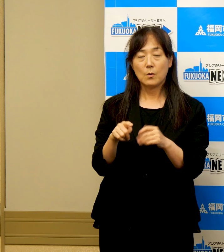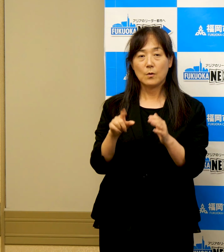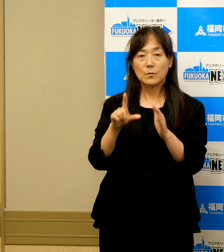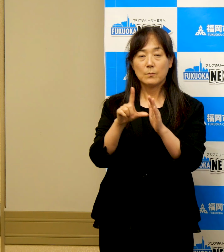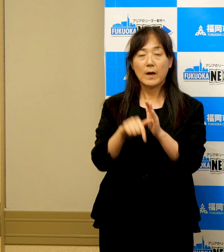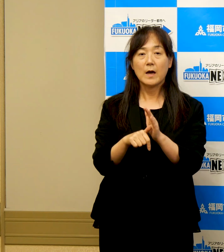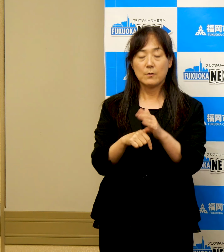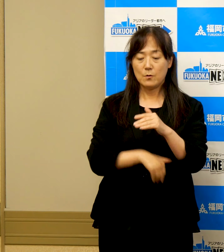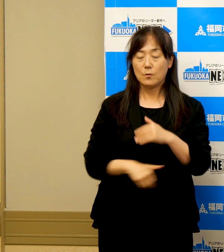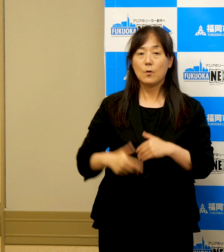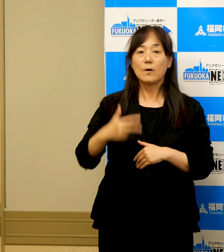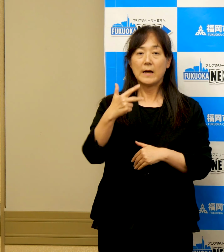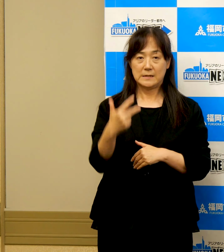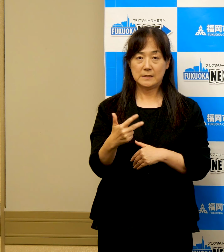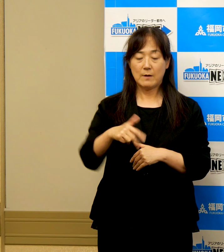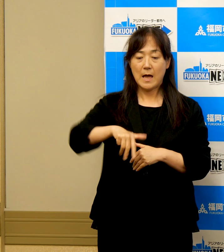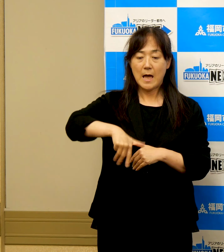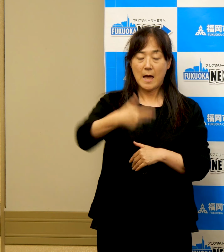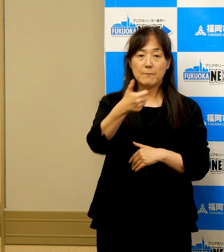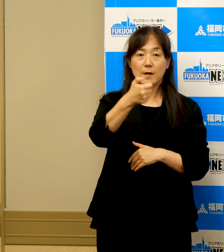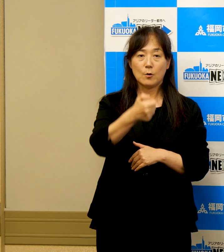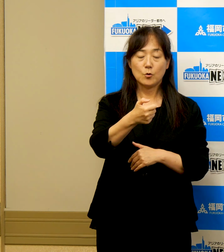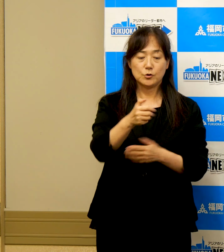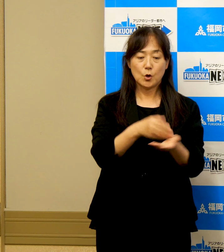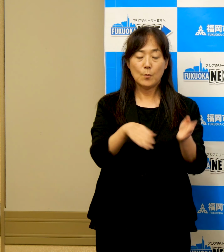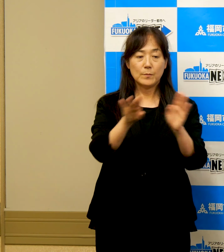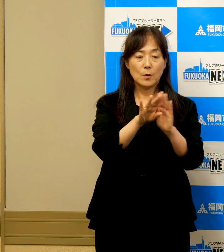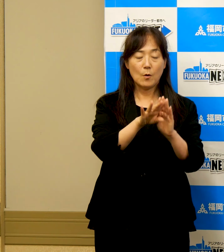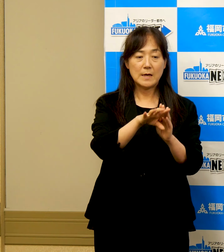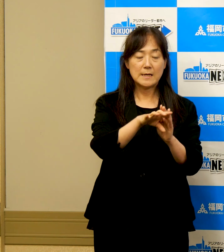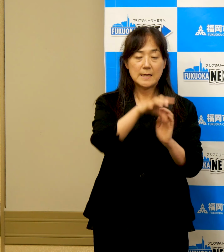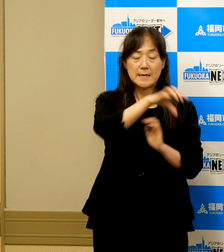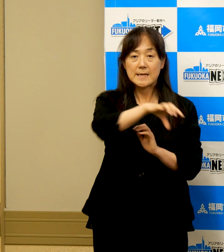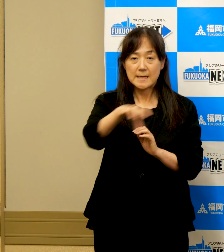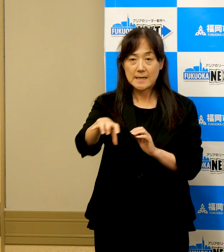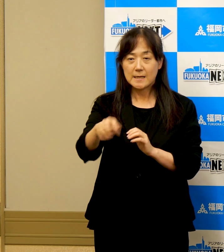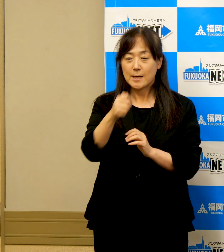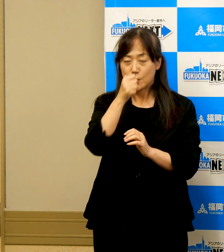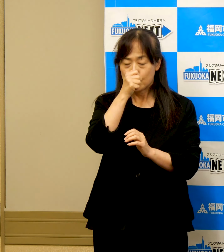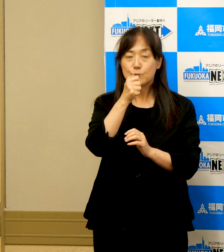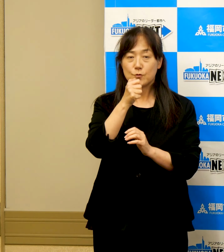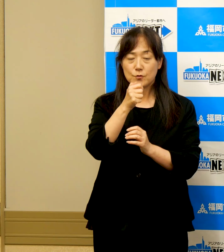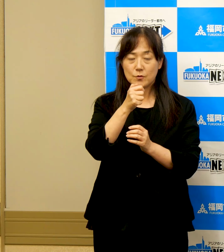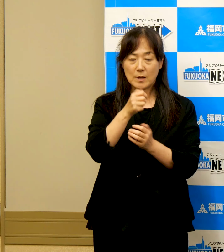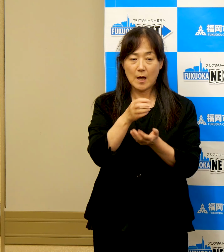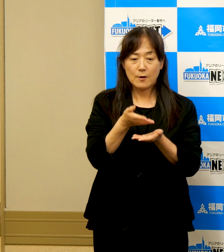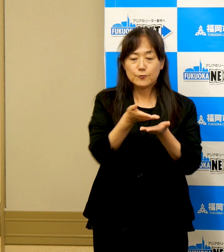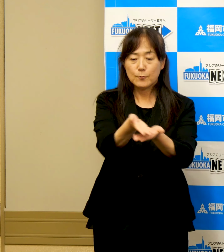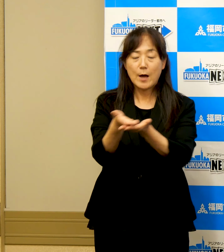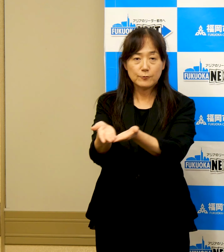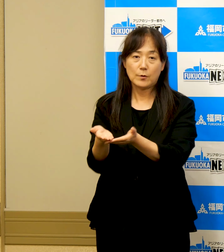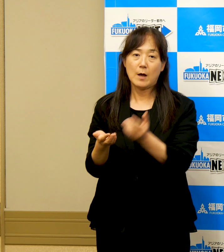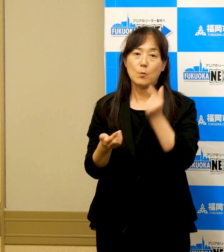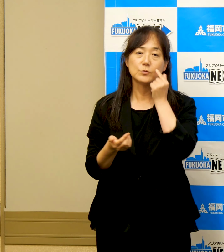うちの場合850のクリニックに対して もう十分な量を配るということが 今後できなくなるんですね